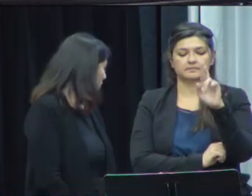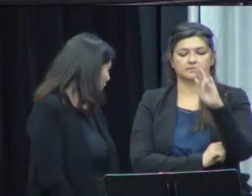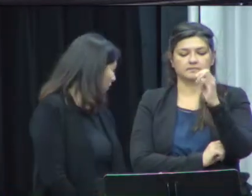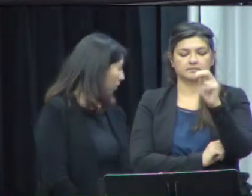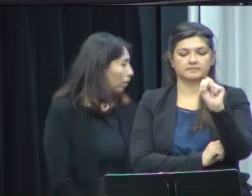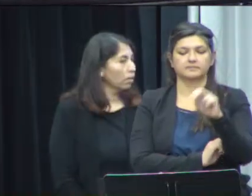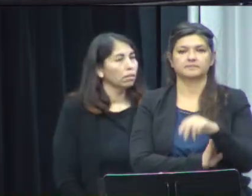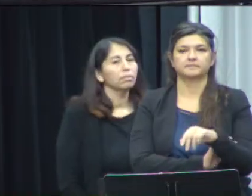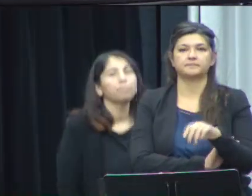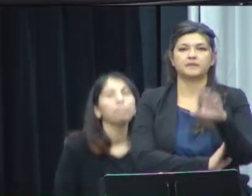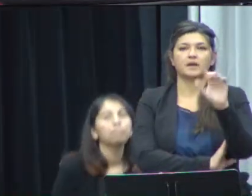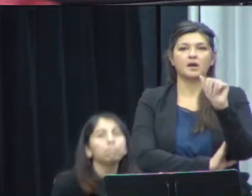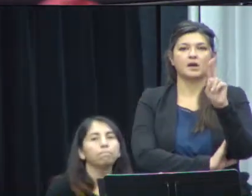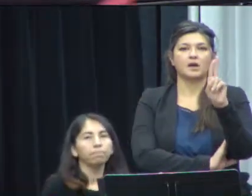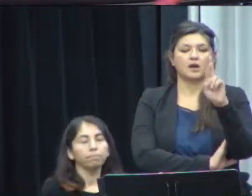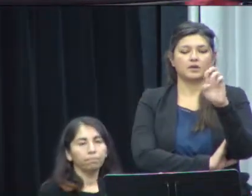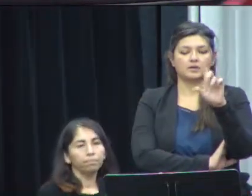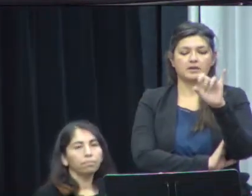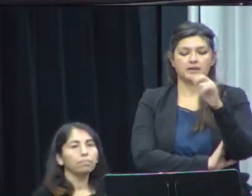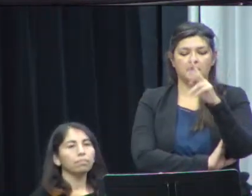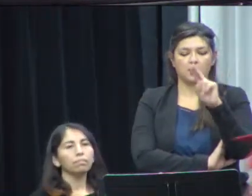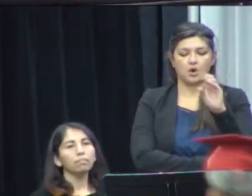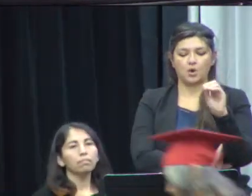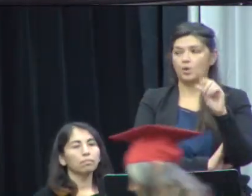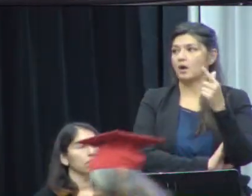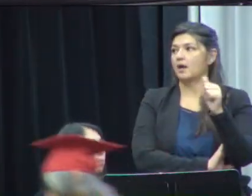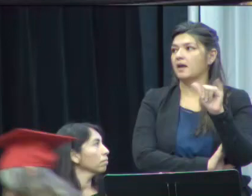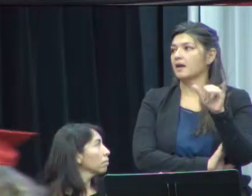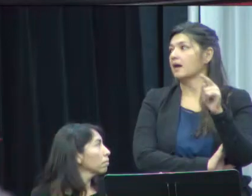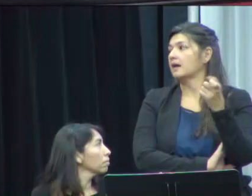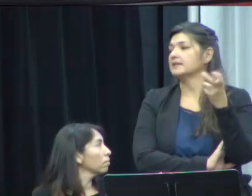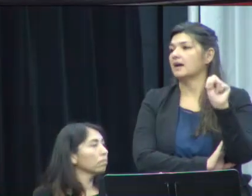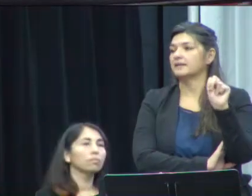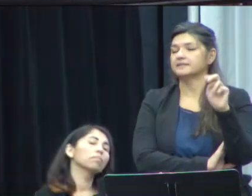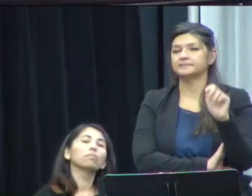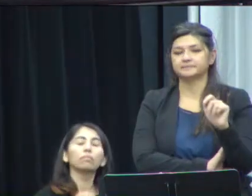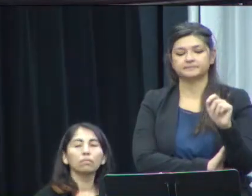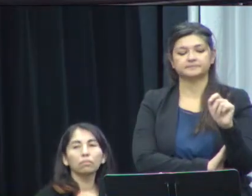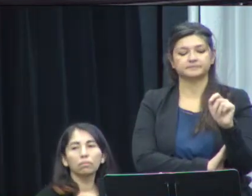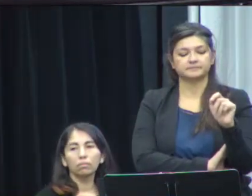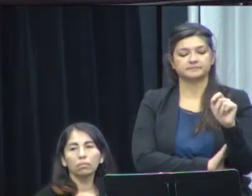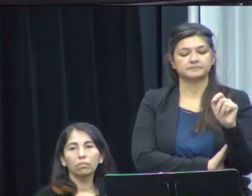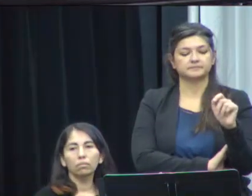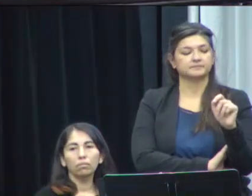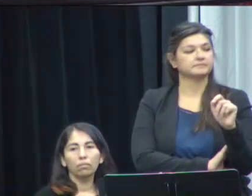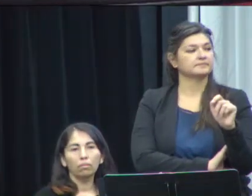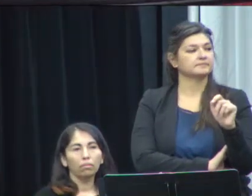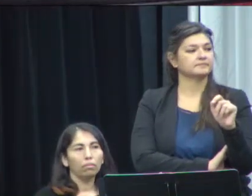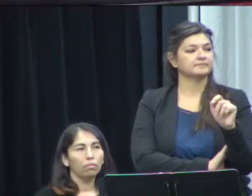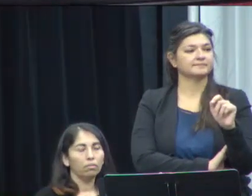Areliano Guitan. (audience applauds)